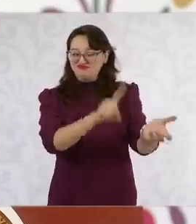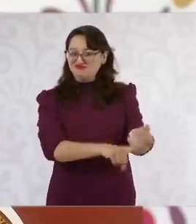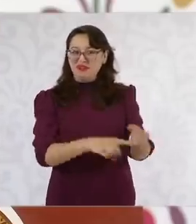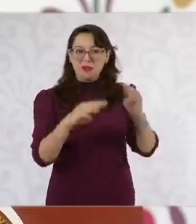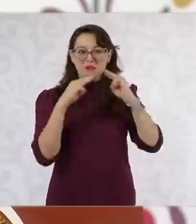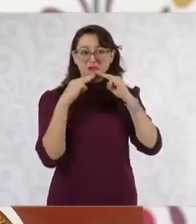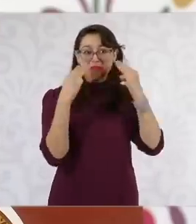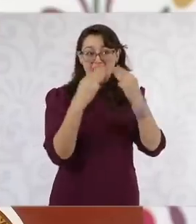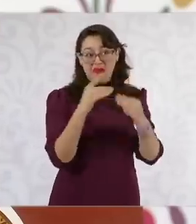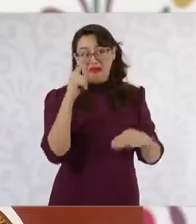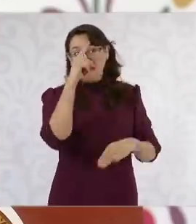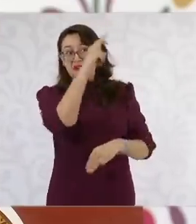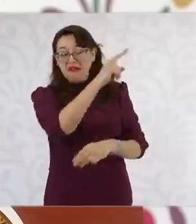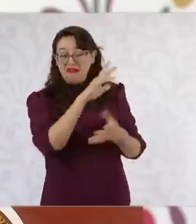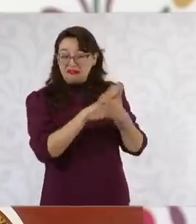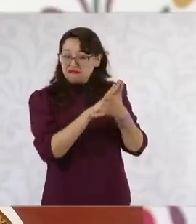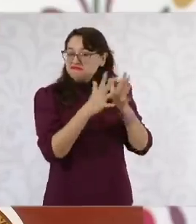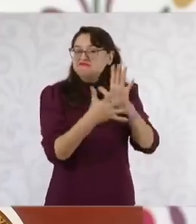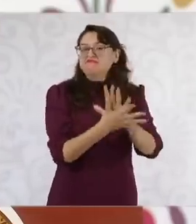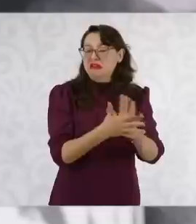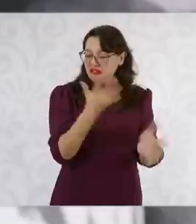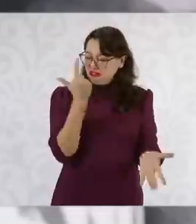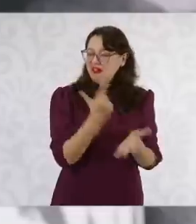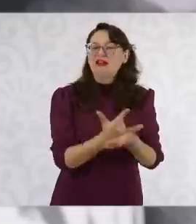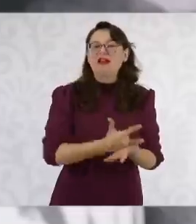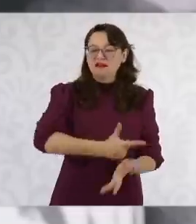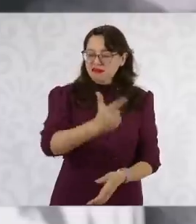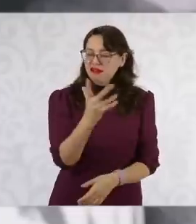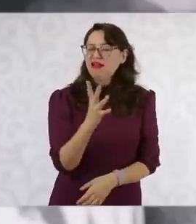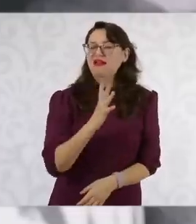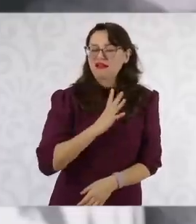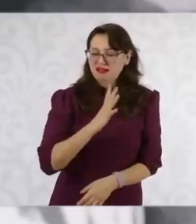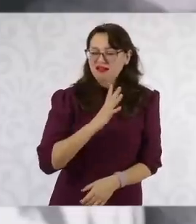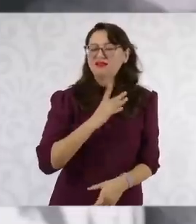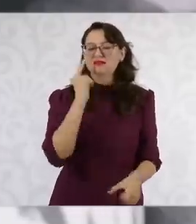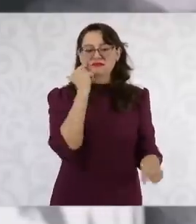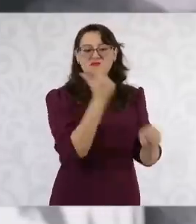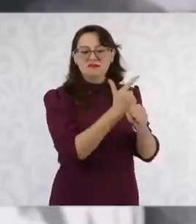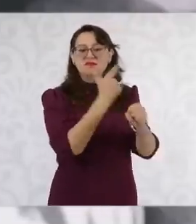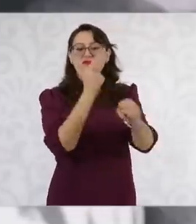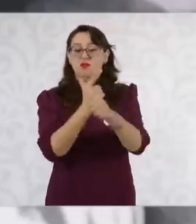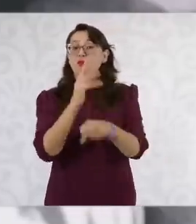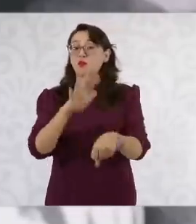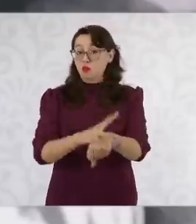que genera y el que multiplica la letalidad de la de lo que estamos nosotros teniendo que sufrir en